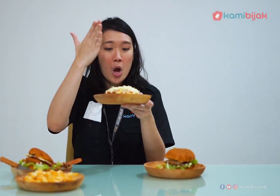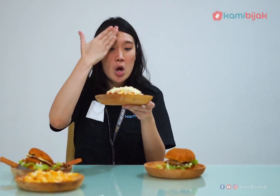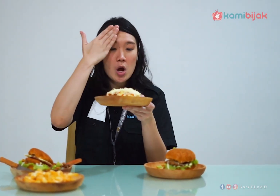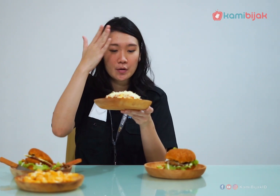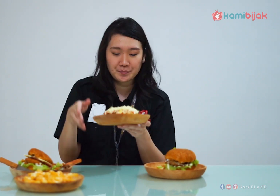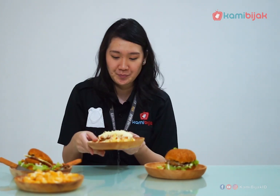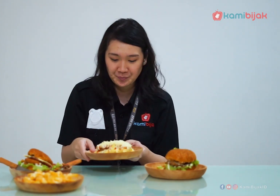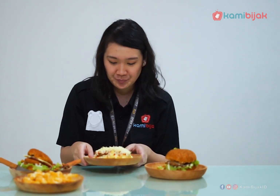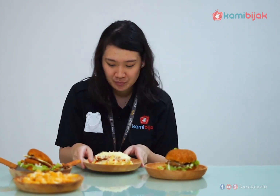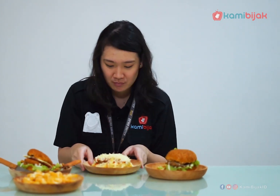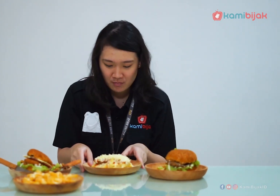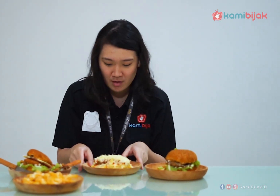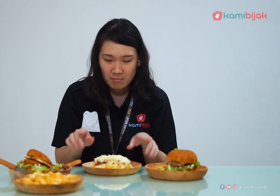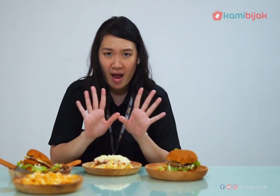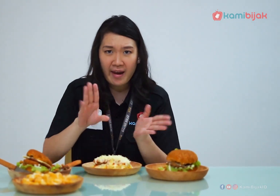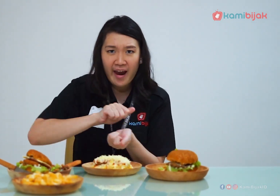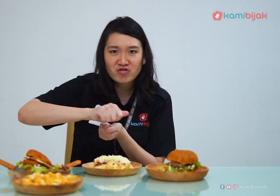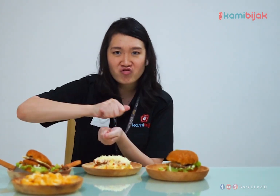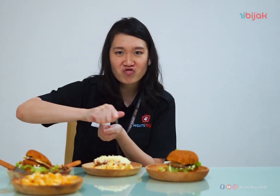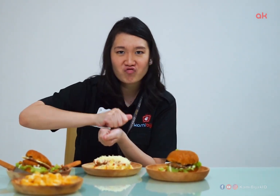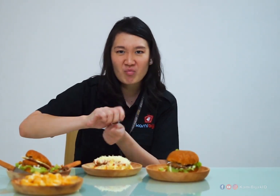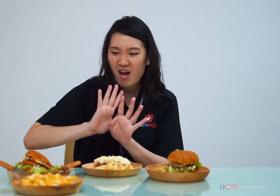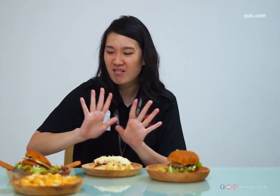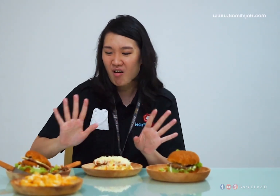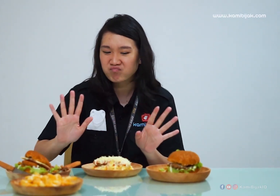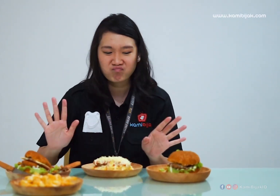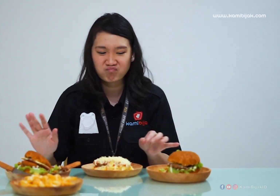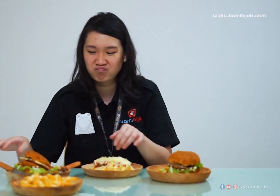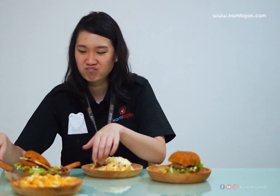Ooh, banyak keju.